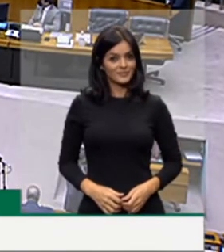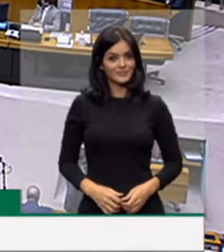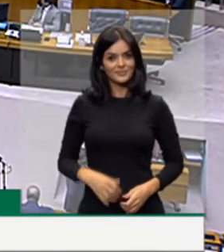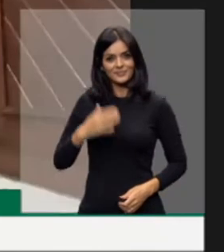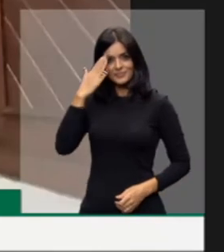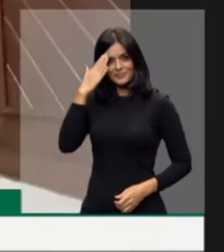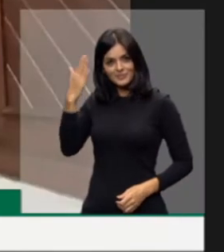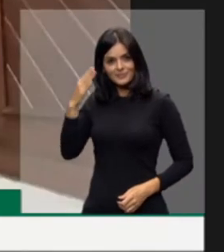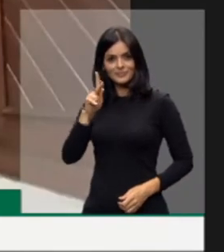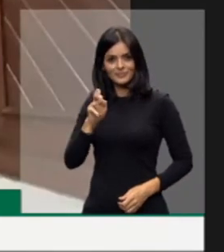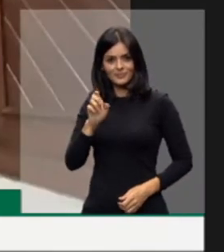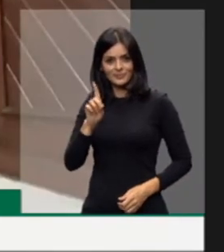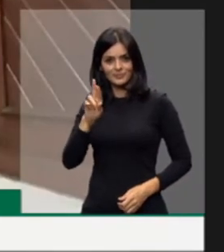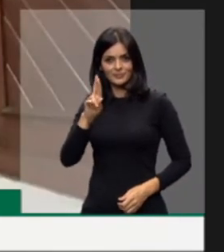AGORA A PALAVRA AO DEPUTADO